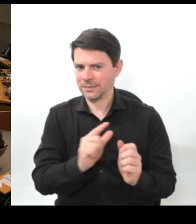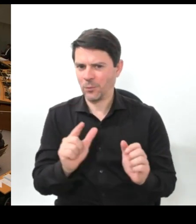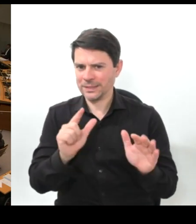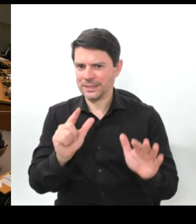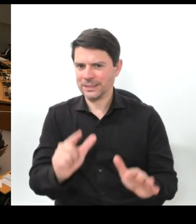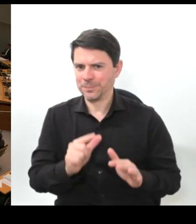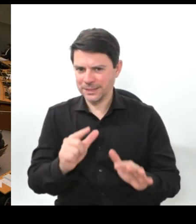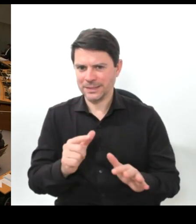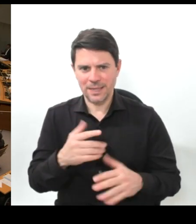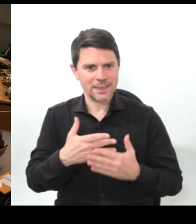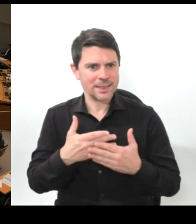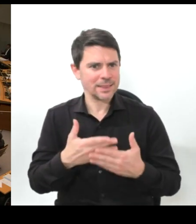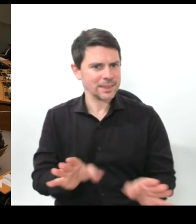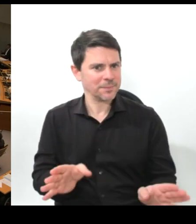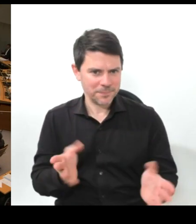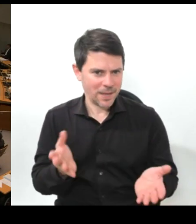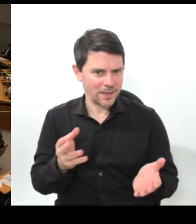Freimarkt seine Rede noch halten darf.